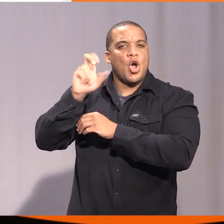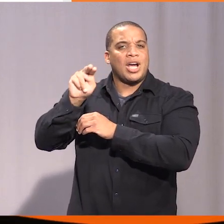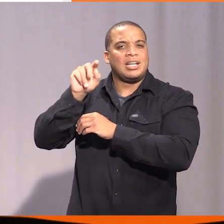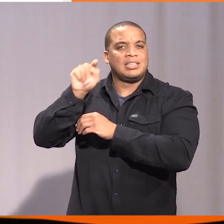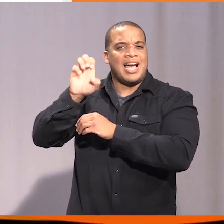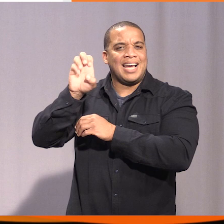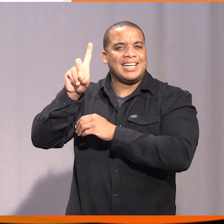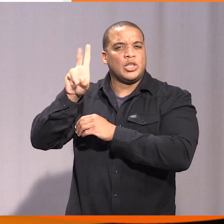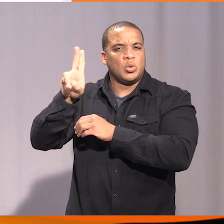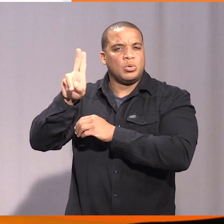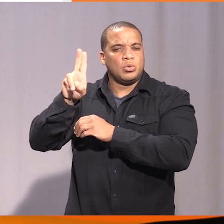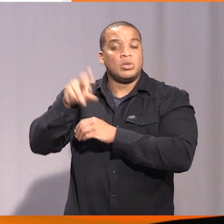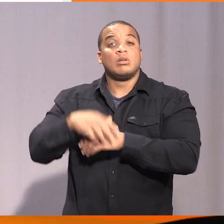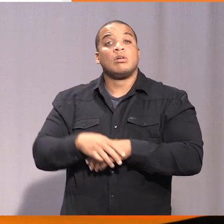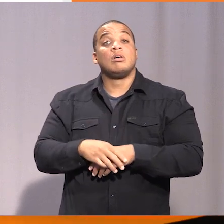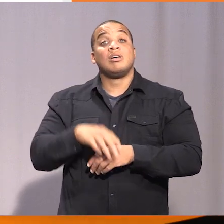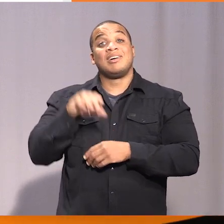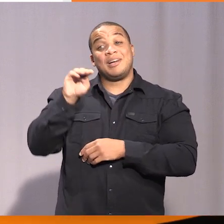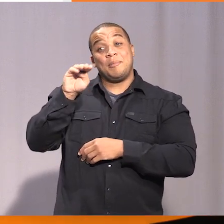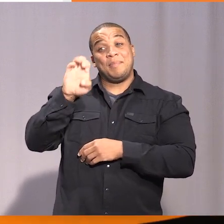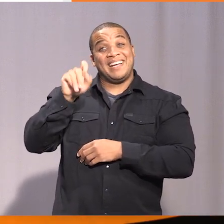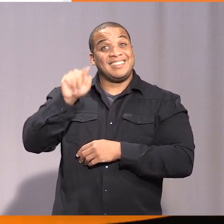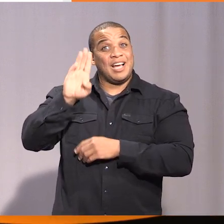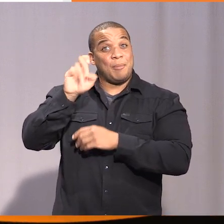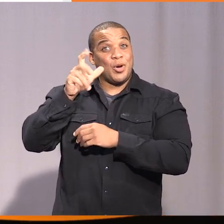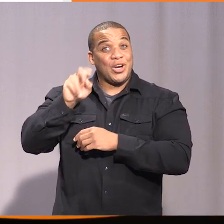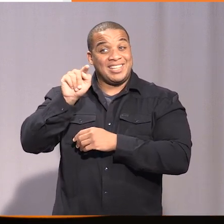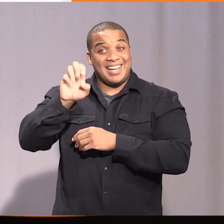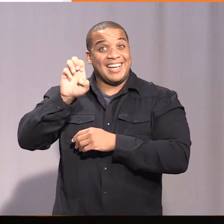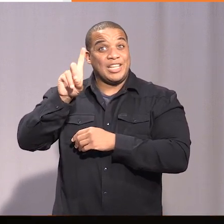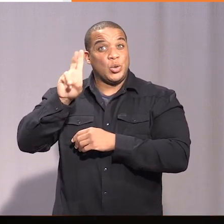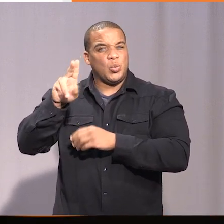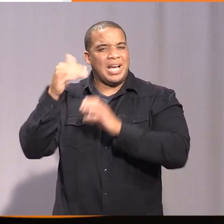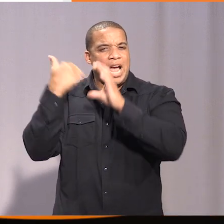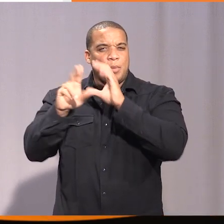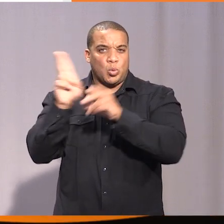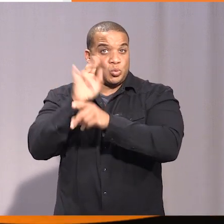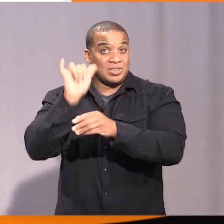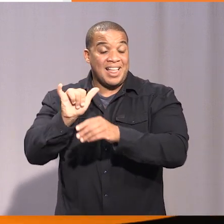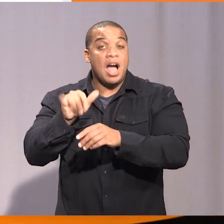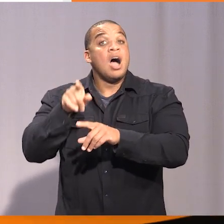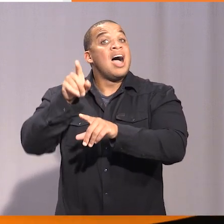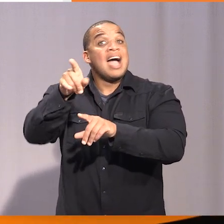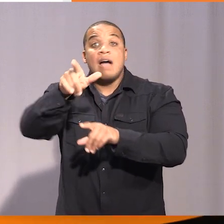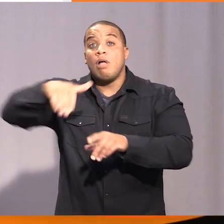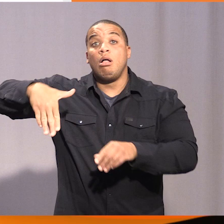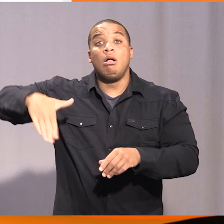Pero si aún no lo tienen, también pueden usar el correo